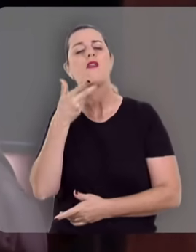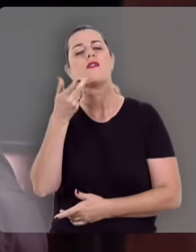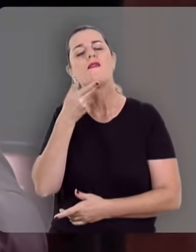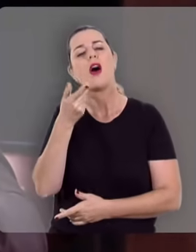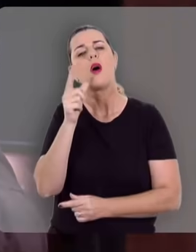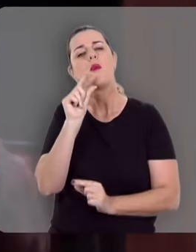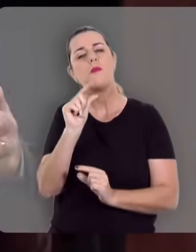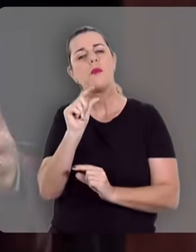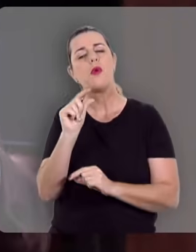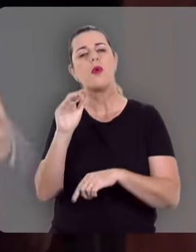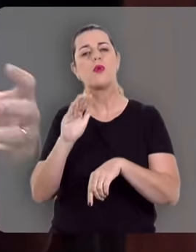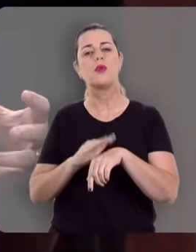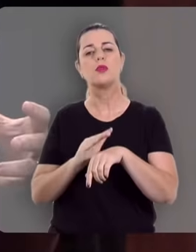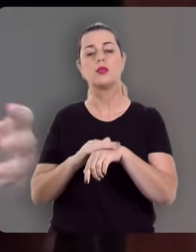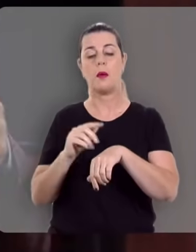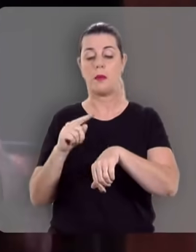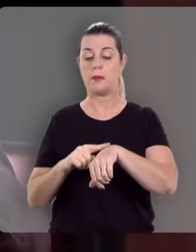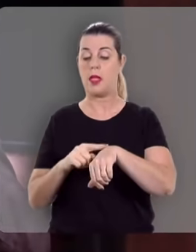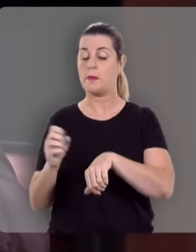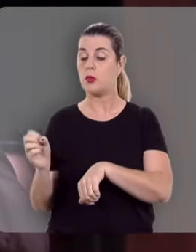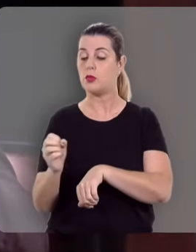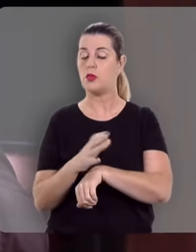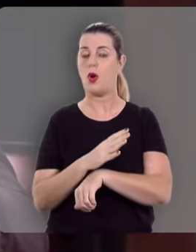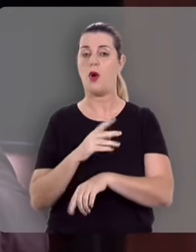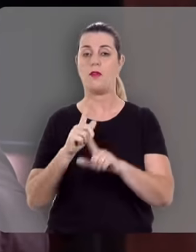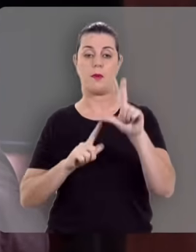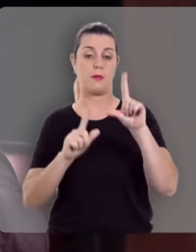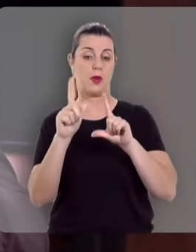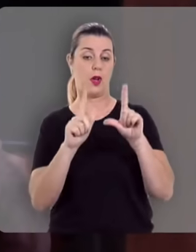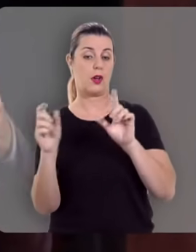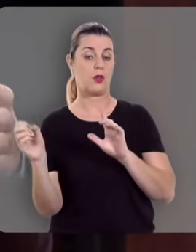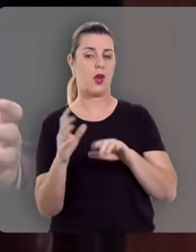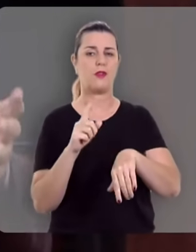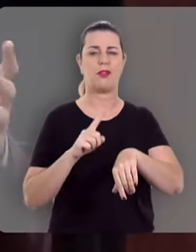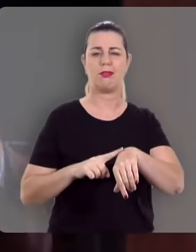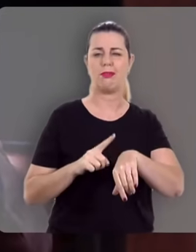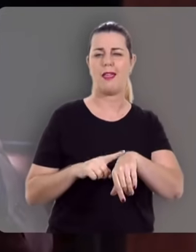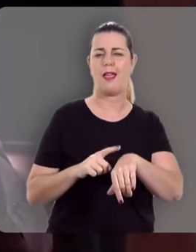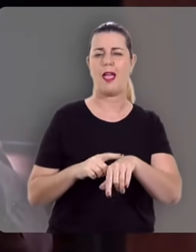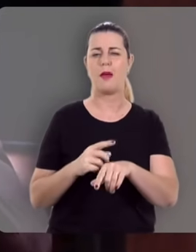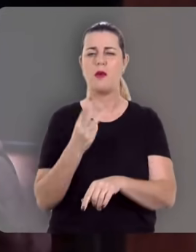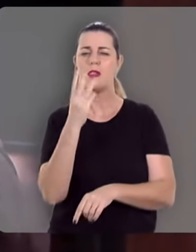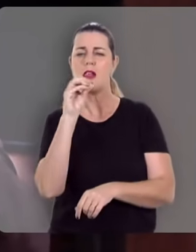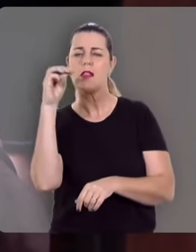para gente né da Alegria desse novo momento o programa agora a com mais tempo 30 minutos para